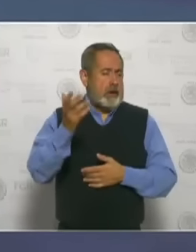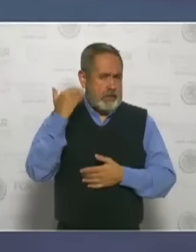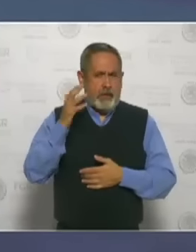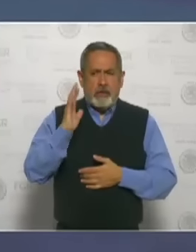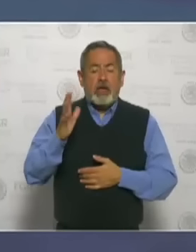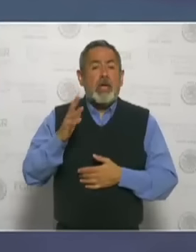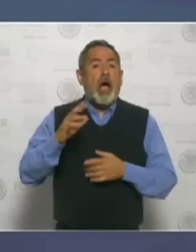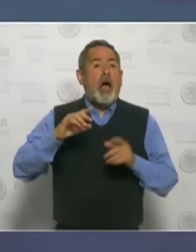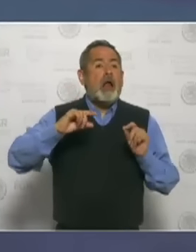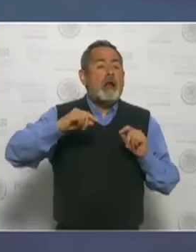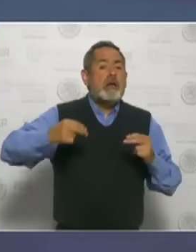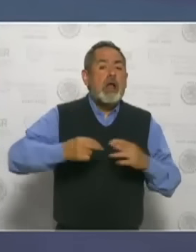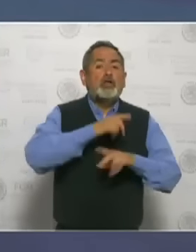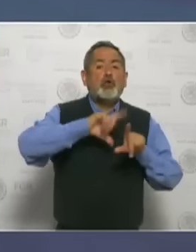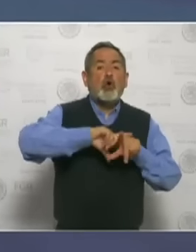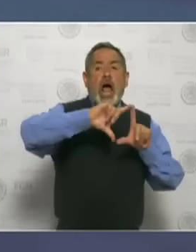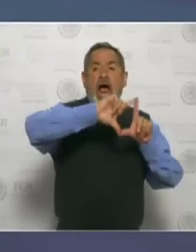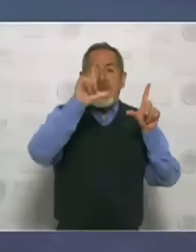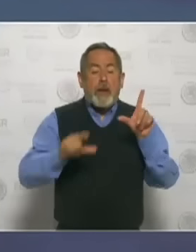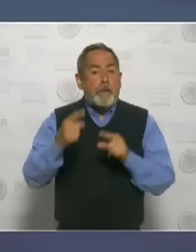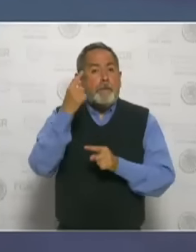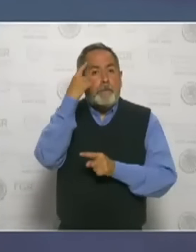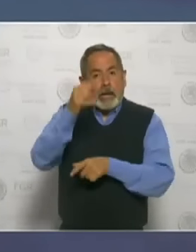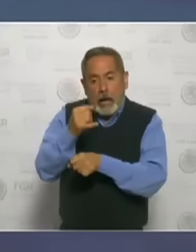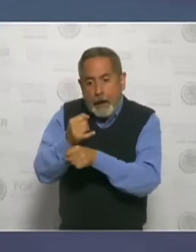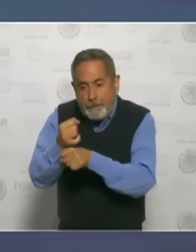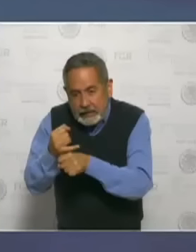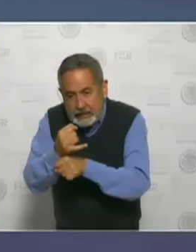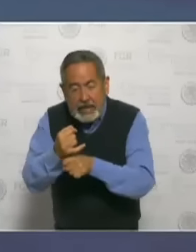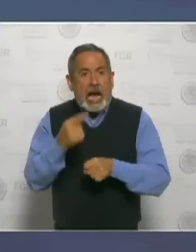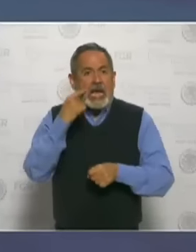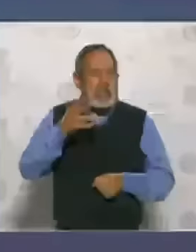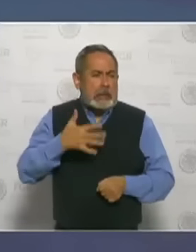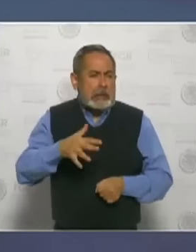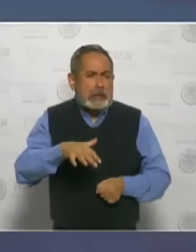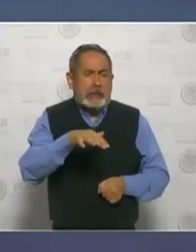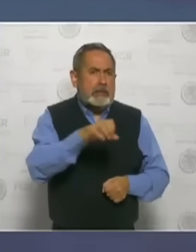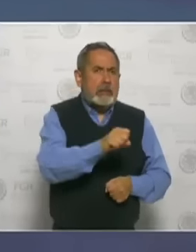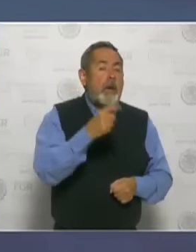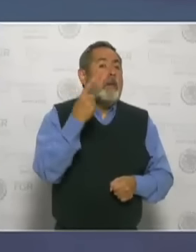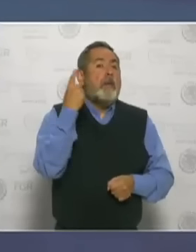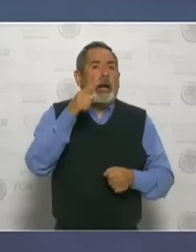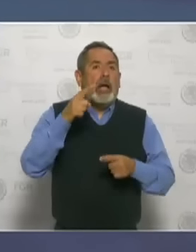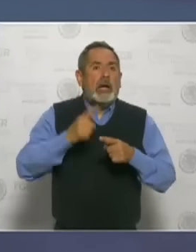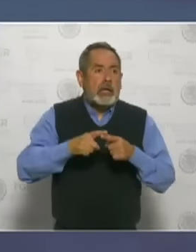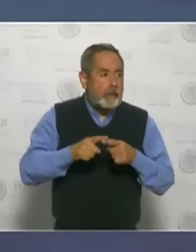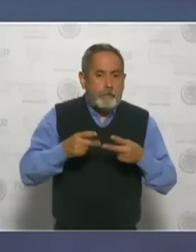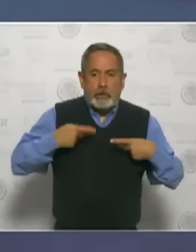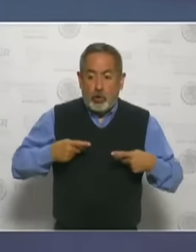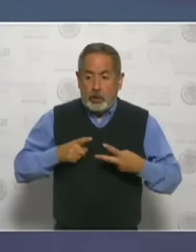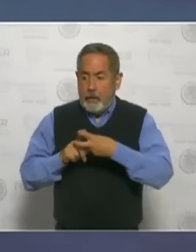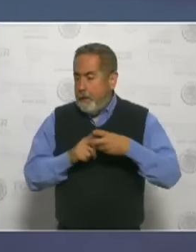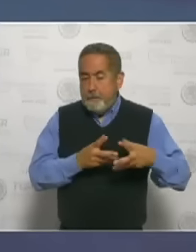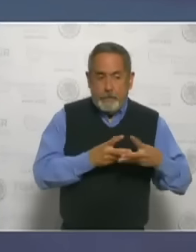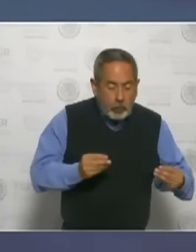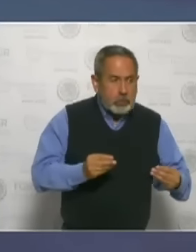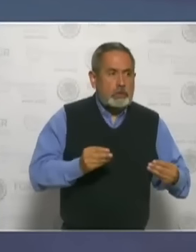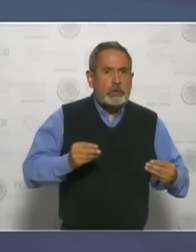nacional sobre investigación y persecución de la desaparición de personas. En ese encuentro